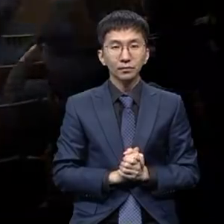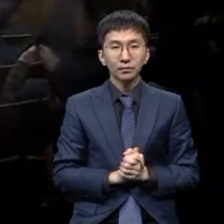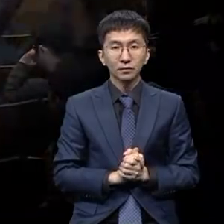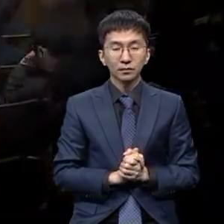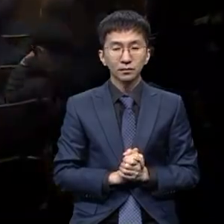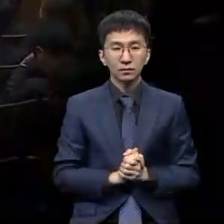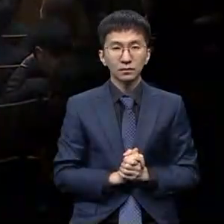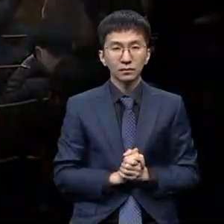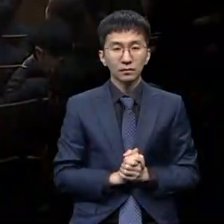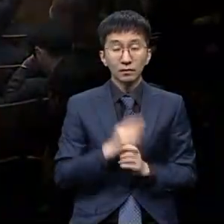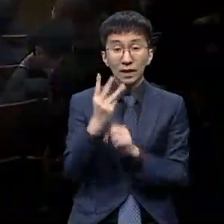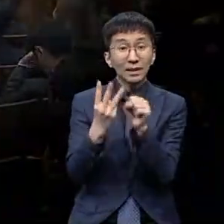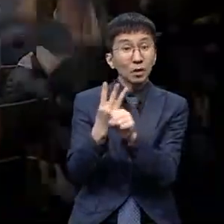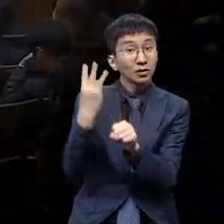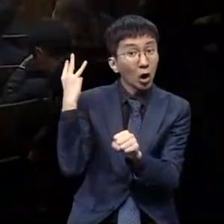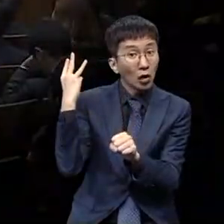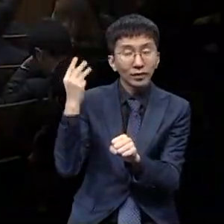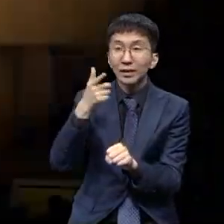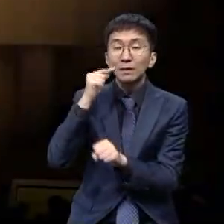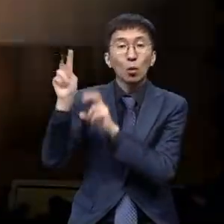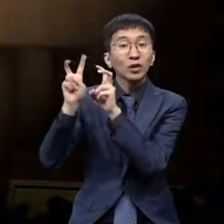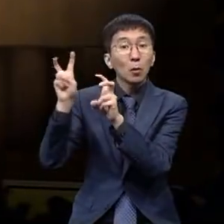(기자) 3년 전 일본 기업에게 손해배상을